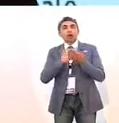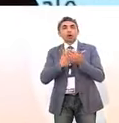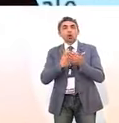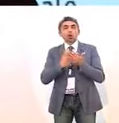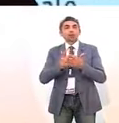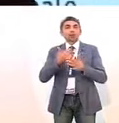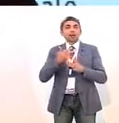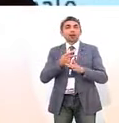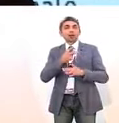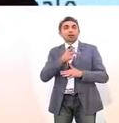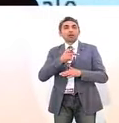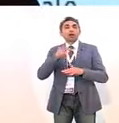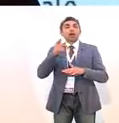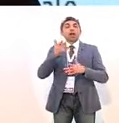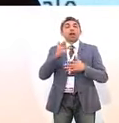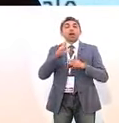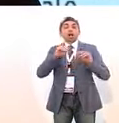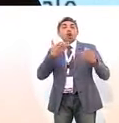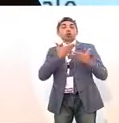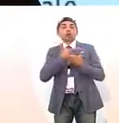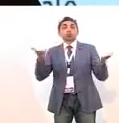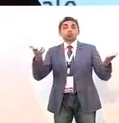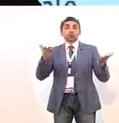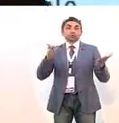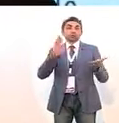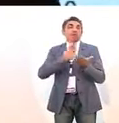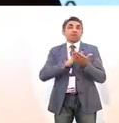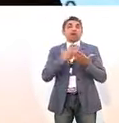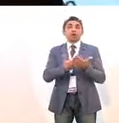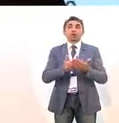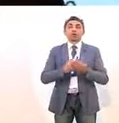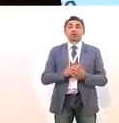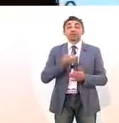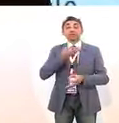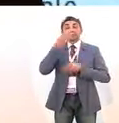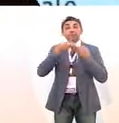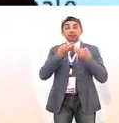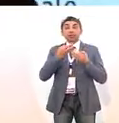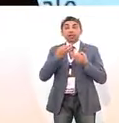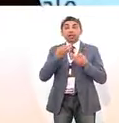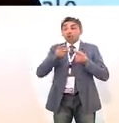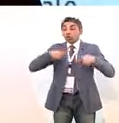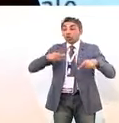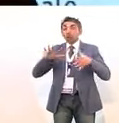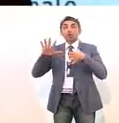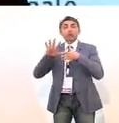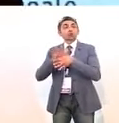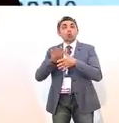dell’impegno nella cosa pubblica. Che vuol dire che noi siamo una squadra, amici e compagni